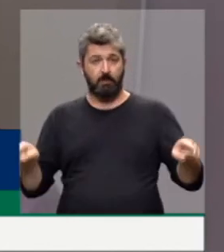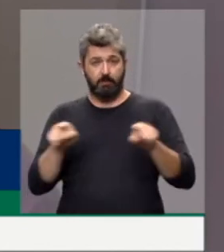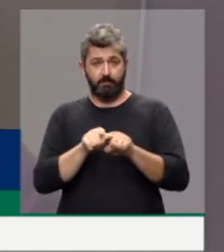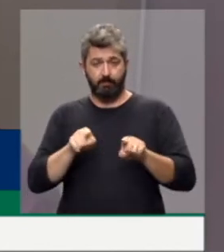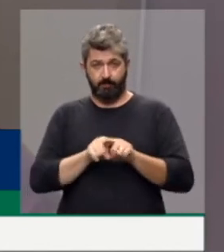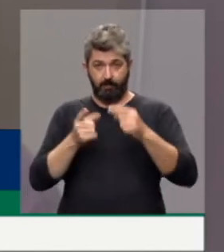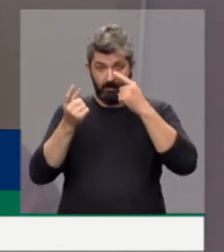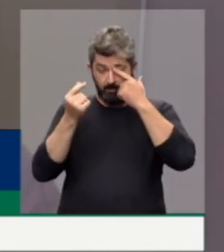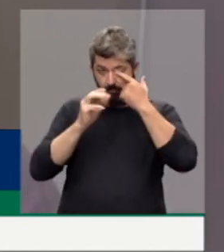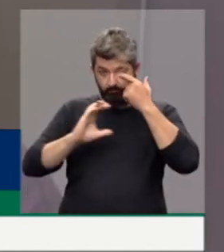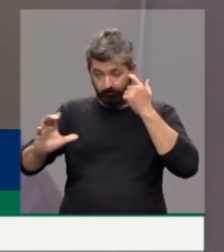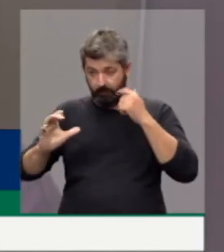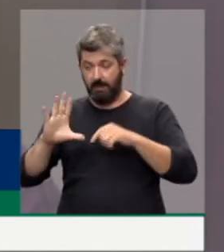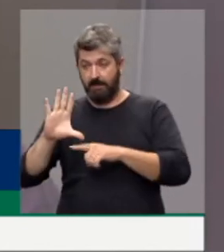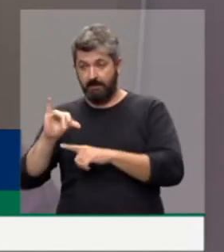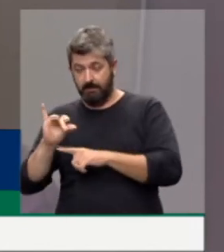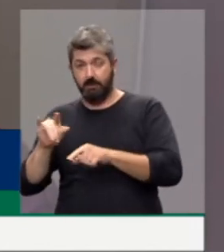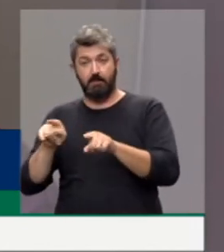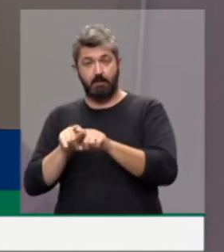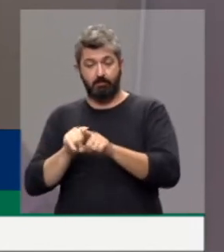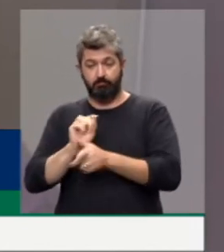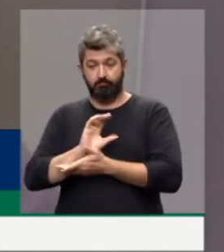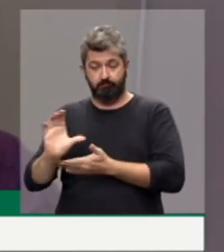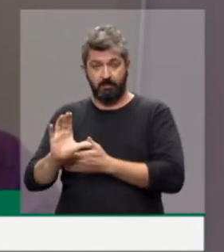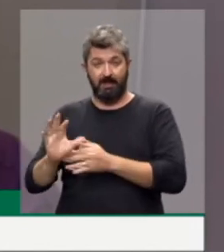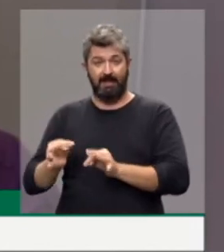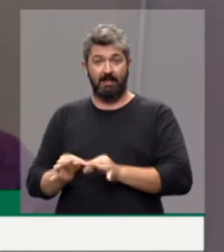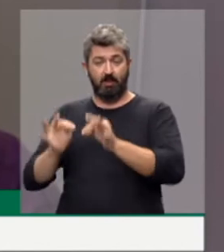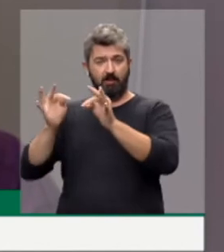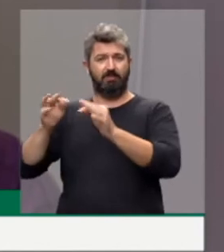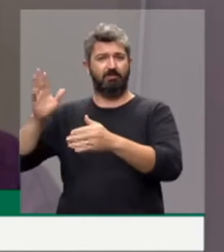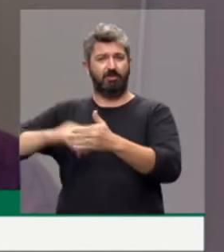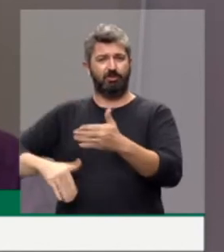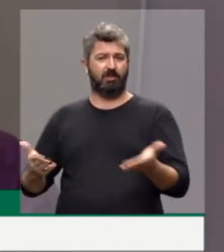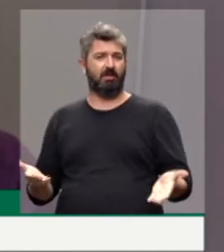ENERGIA EÓ LICA, PCH E PORTANTO NÃO ACHAMOS JUSTO. SEGUNDO É QUE RECURSOS TAMBÉM PARA CIÊNCIA,